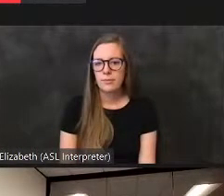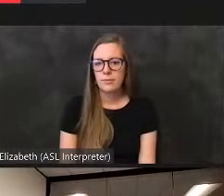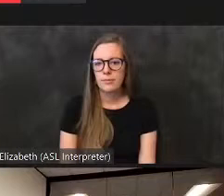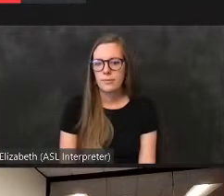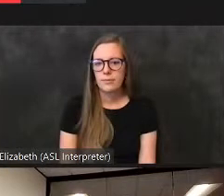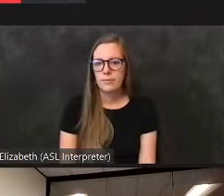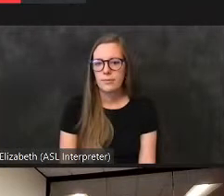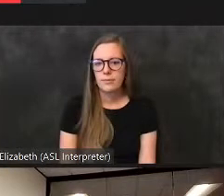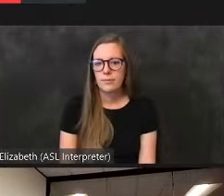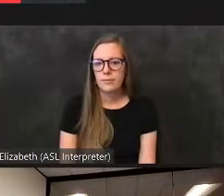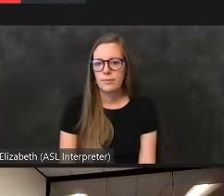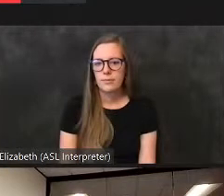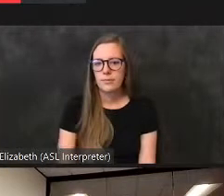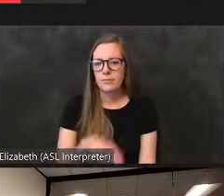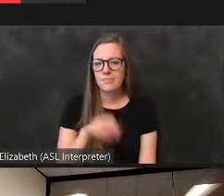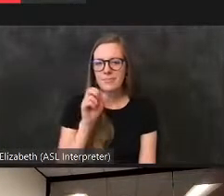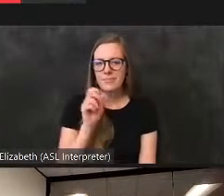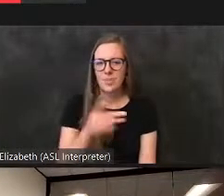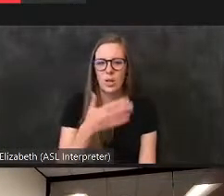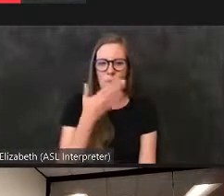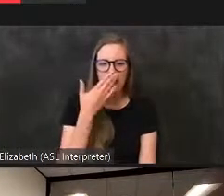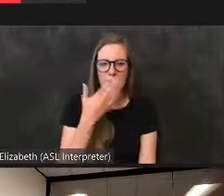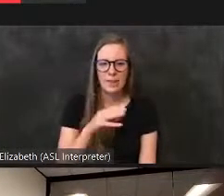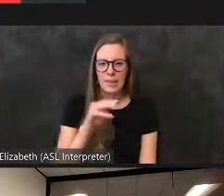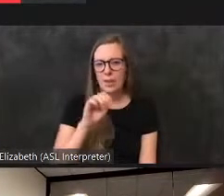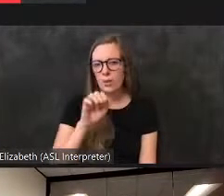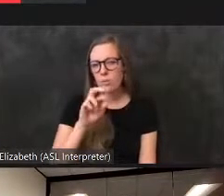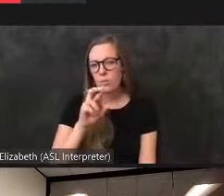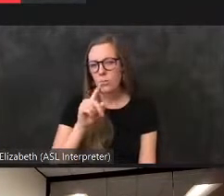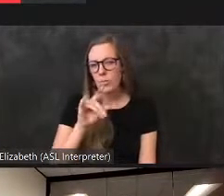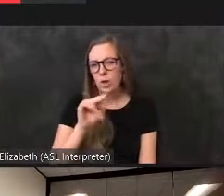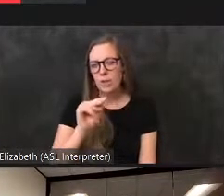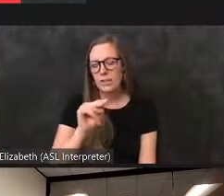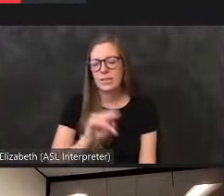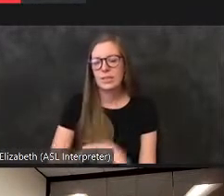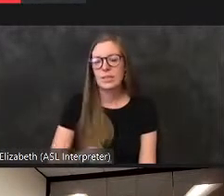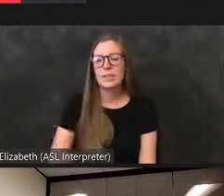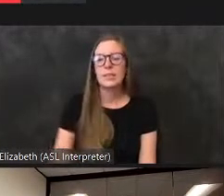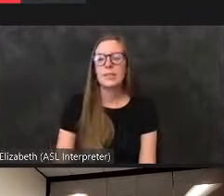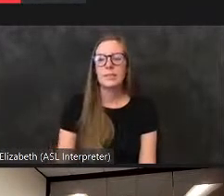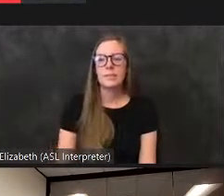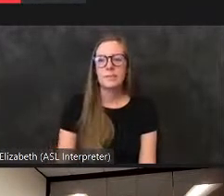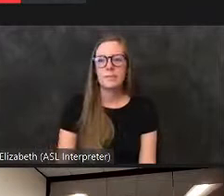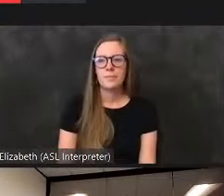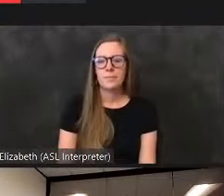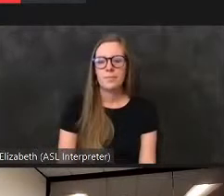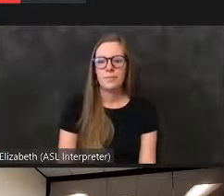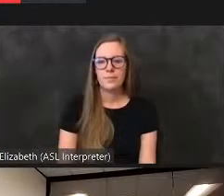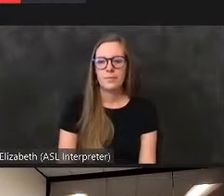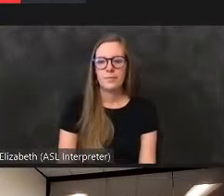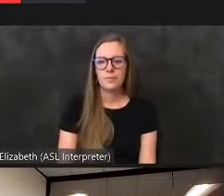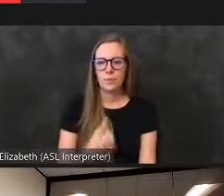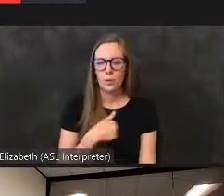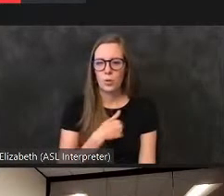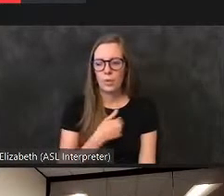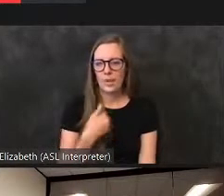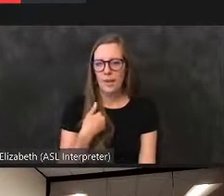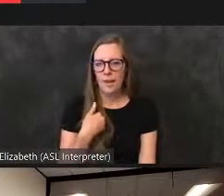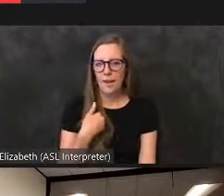Que sabien gracias, Martín. Tenemos otra pregunta,